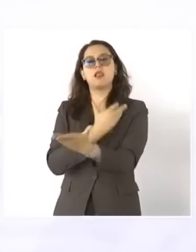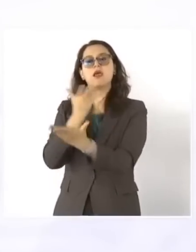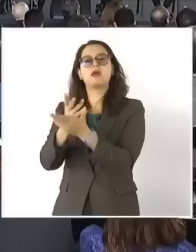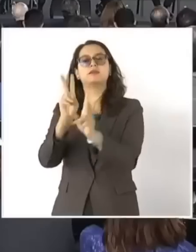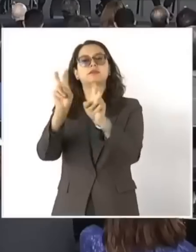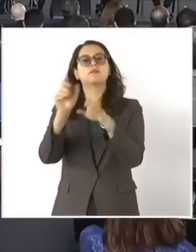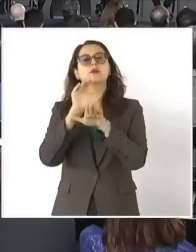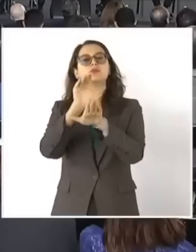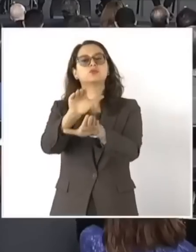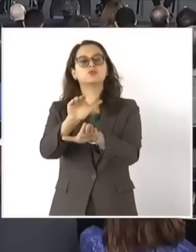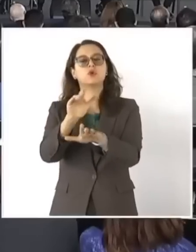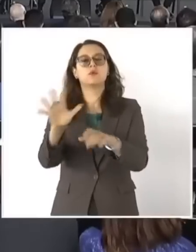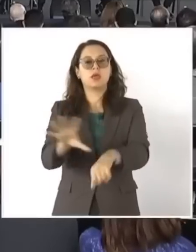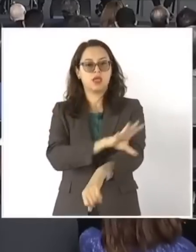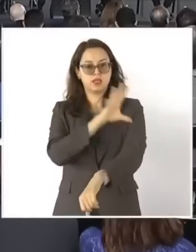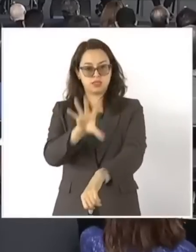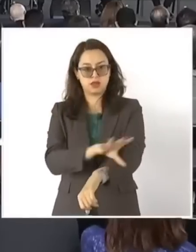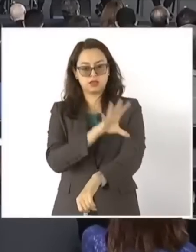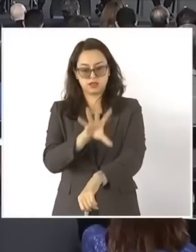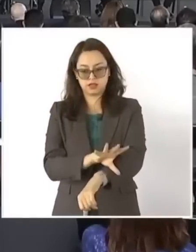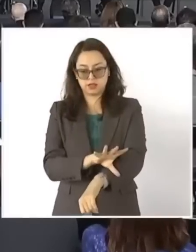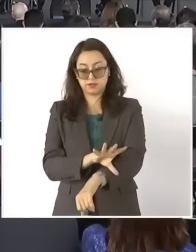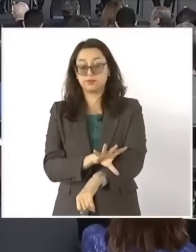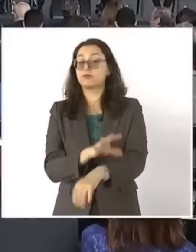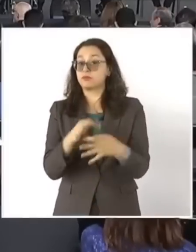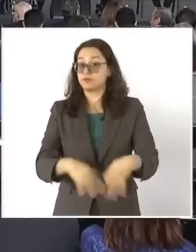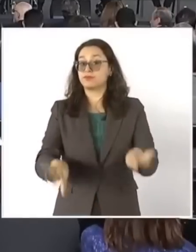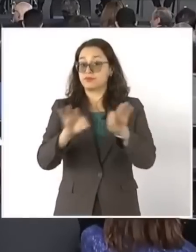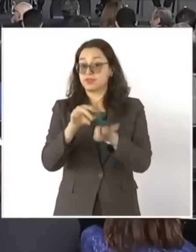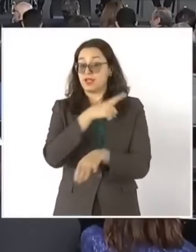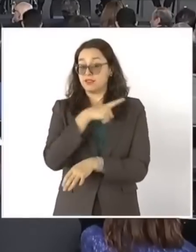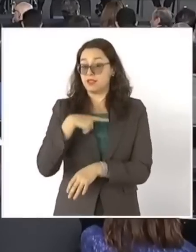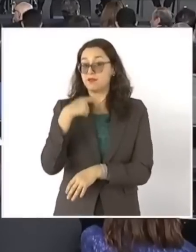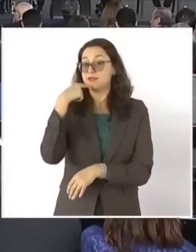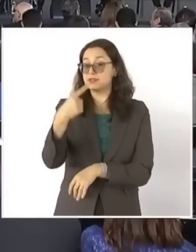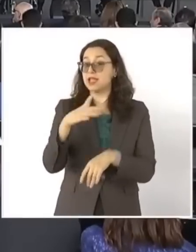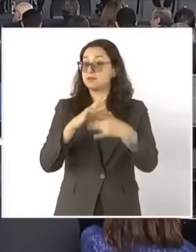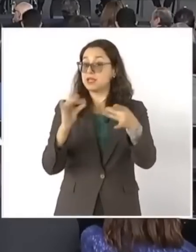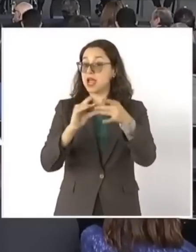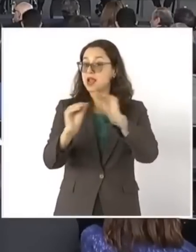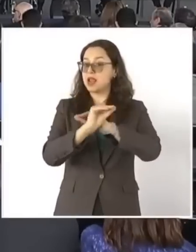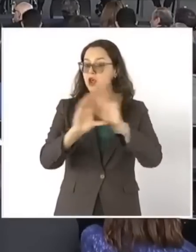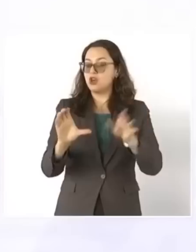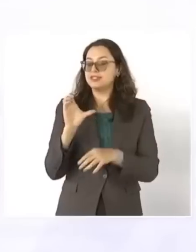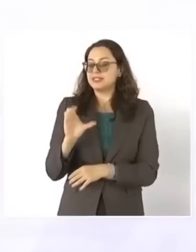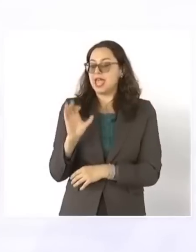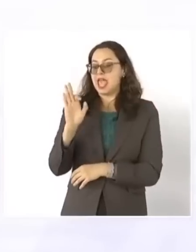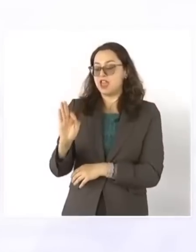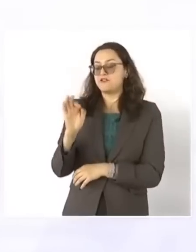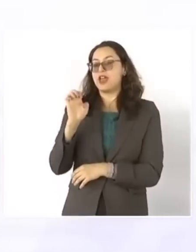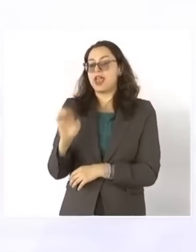que queden muy claro el 54 de la producción de comisión federal de electricidad Nuestro objetivo